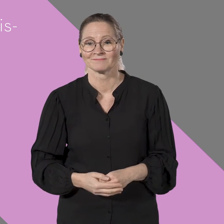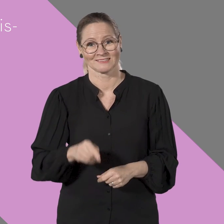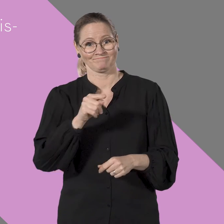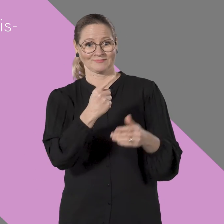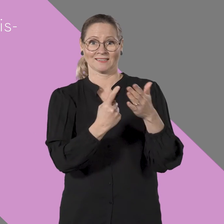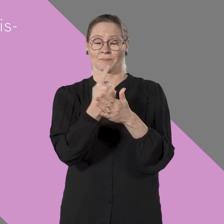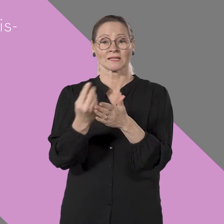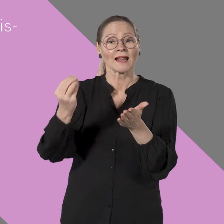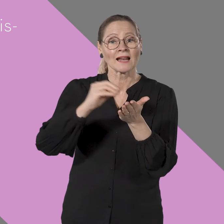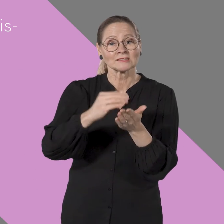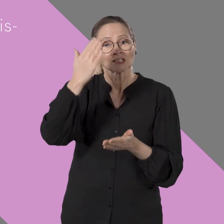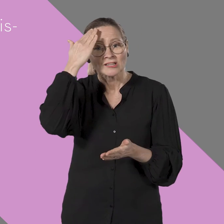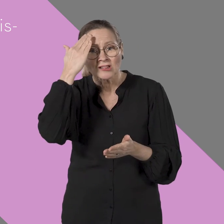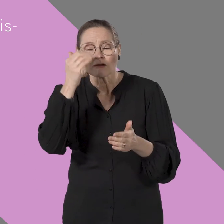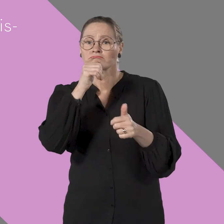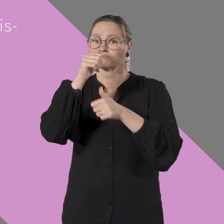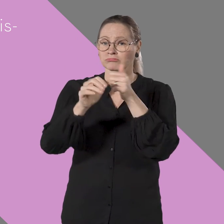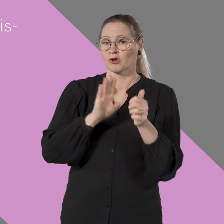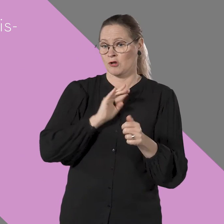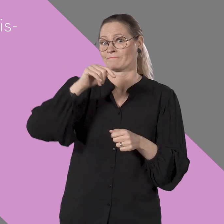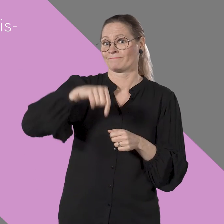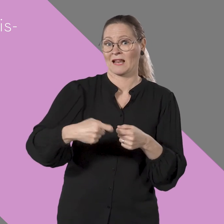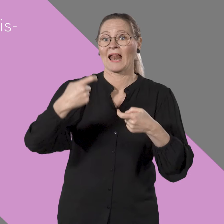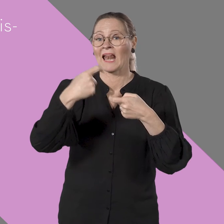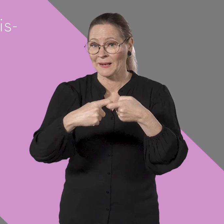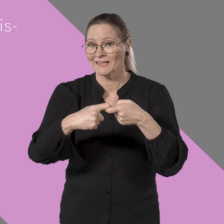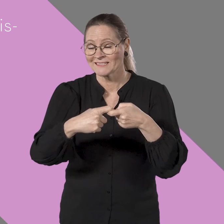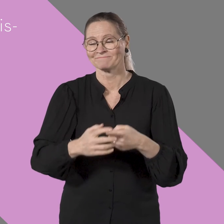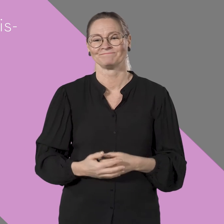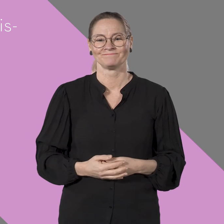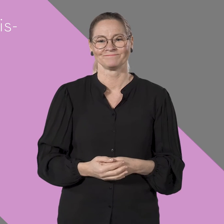Lisätietoa tapahtumasta ja ilmoittautuminen käy oheisen linkin kautta.